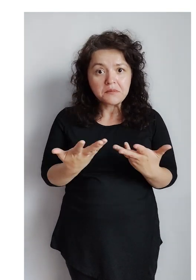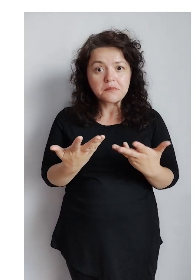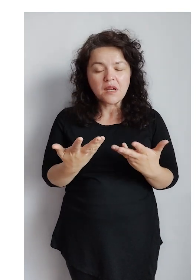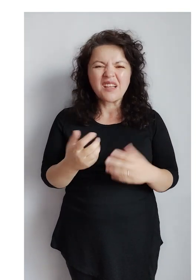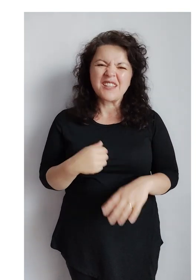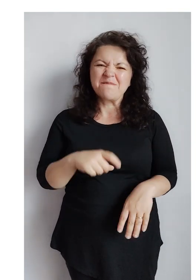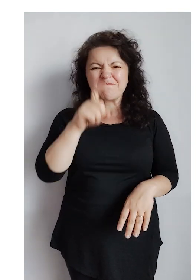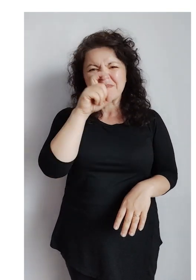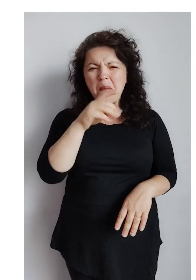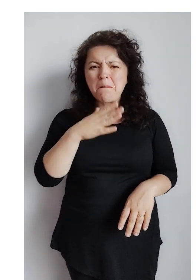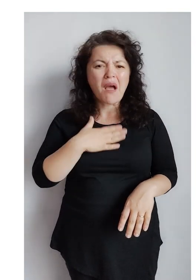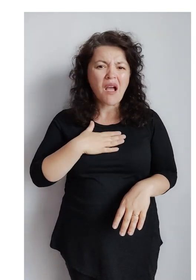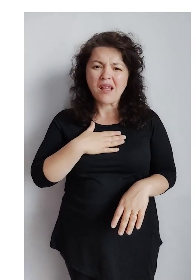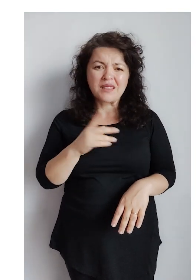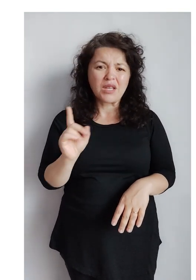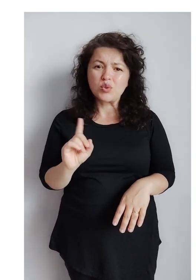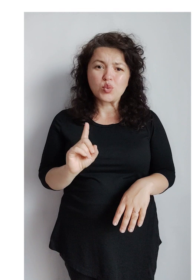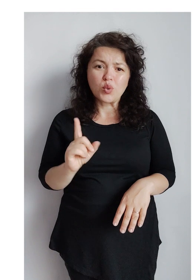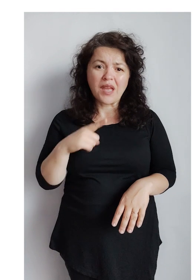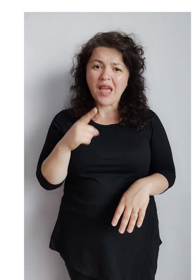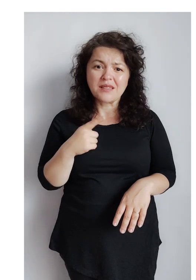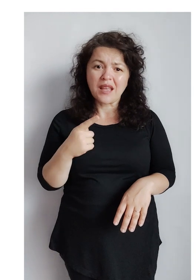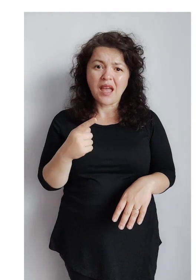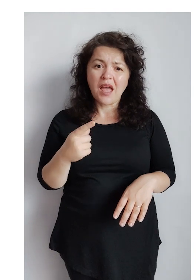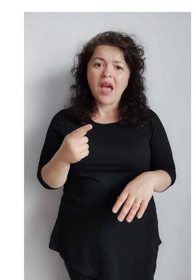Dar, din păcate, bunul simț nu este atât de comun